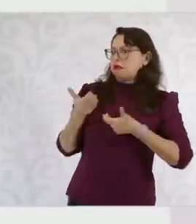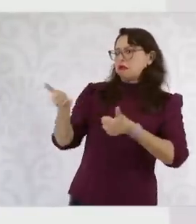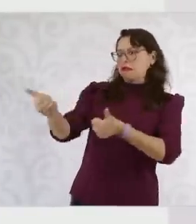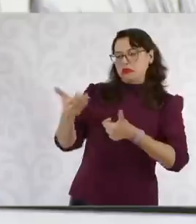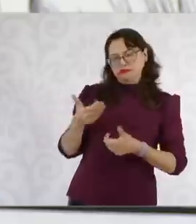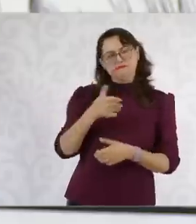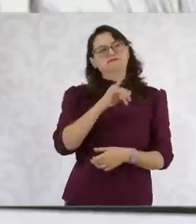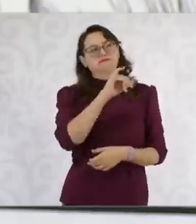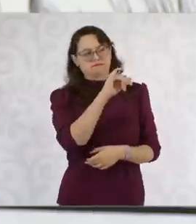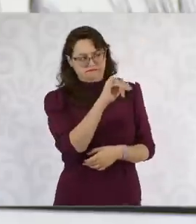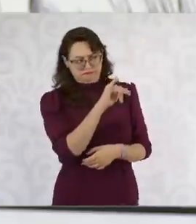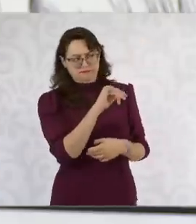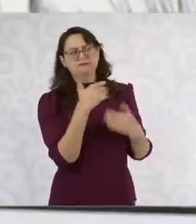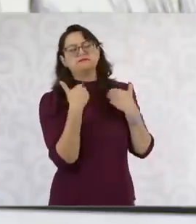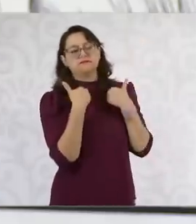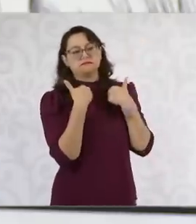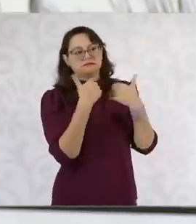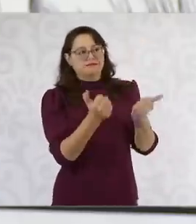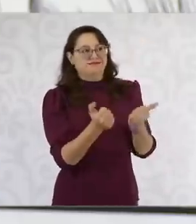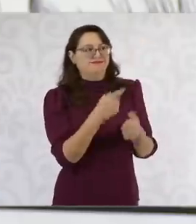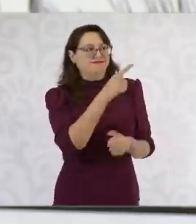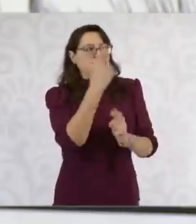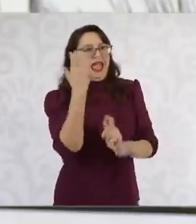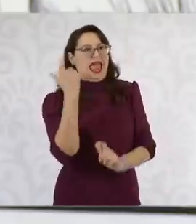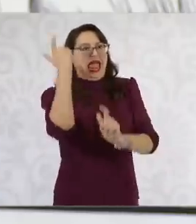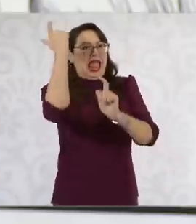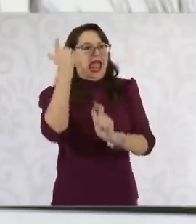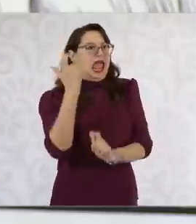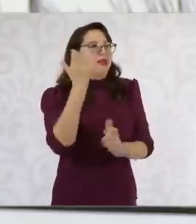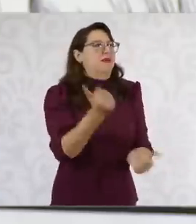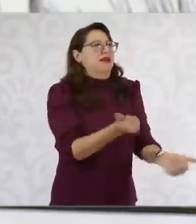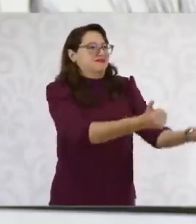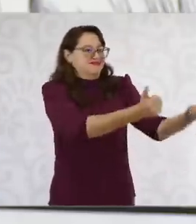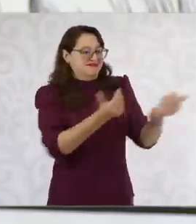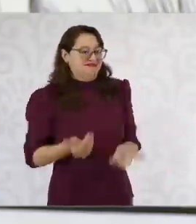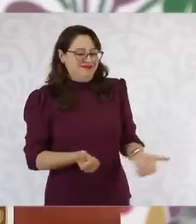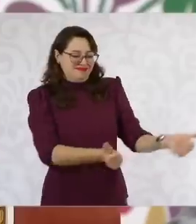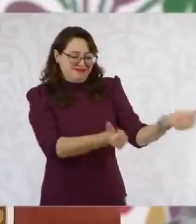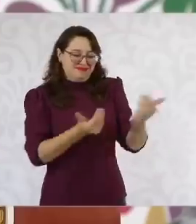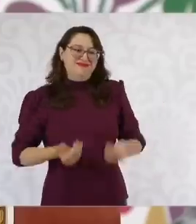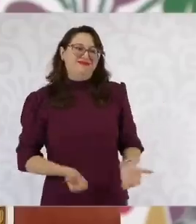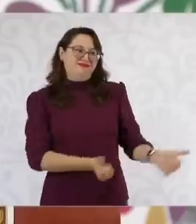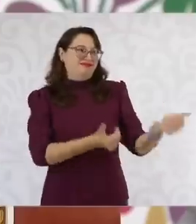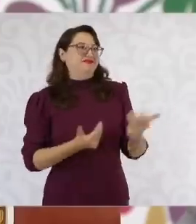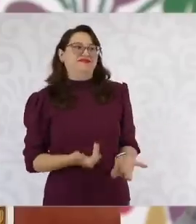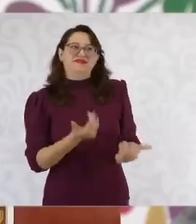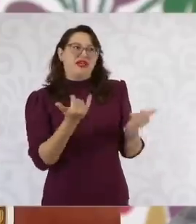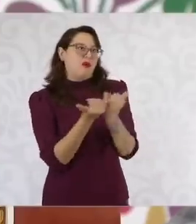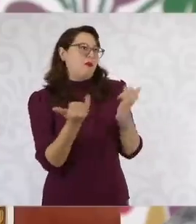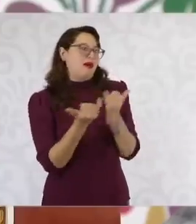a nosotros nos preocupa y nos ocupa el tema de la entrada de armas más de los Estados Unidos